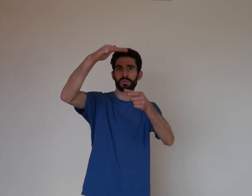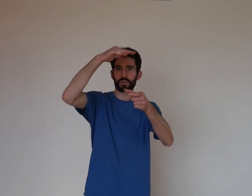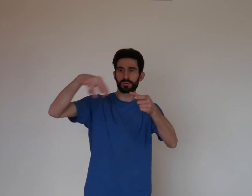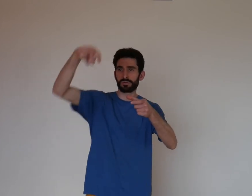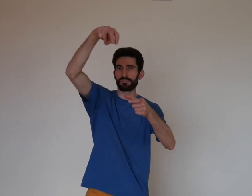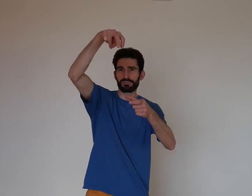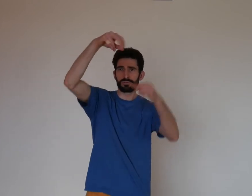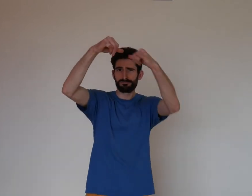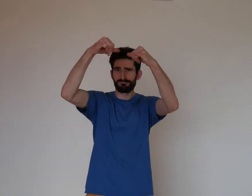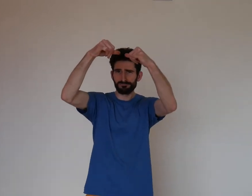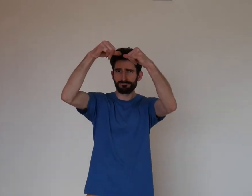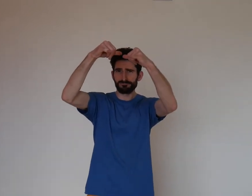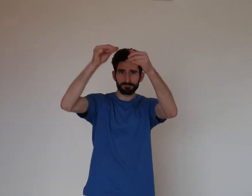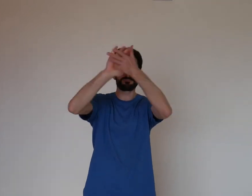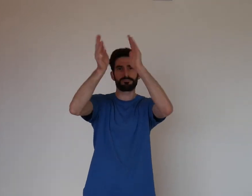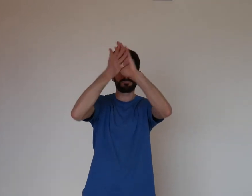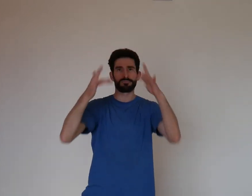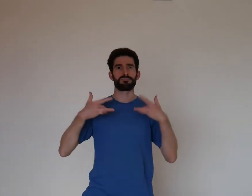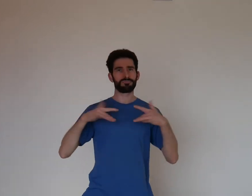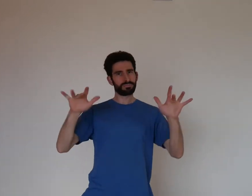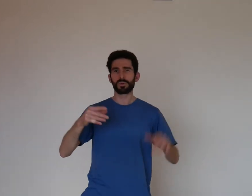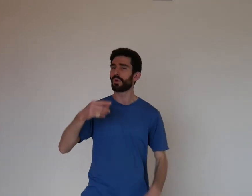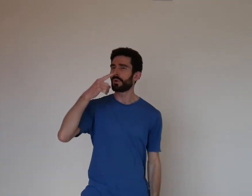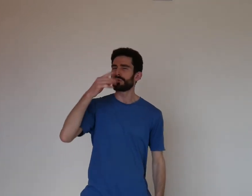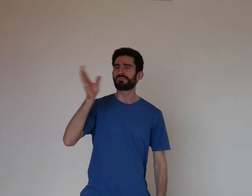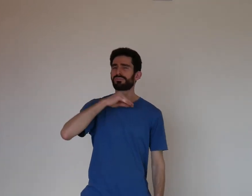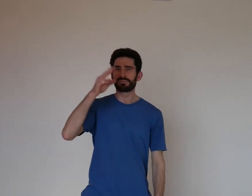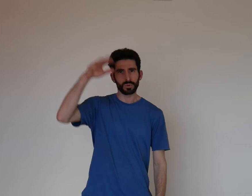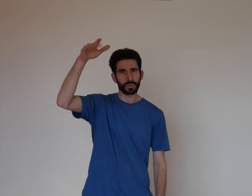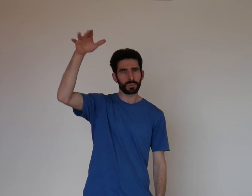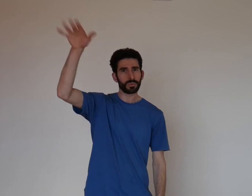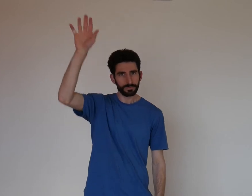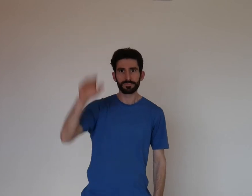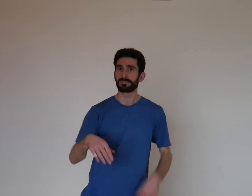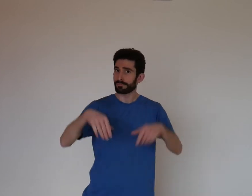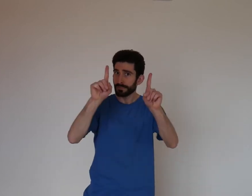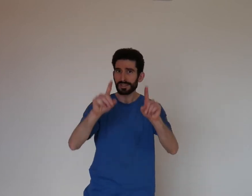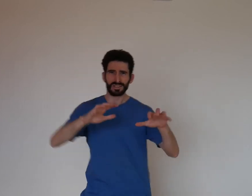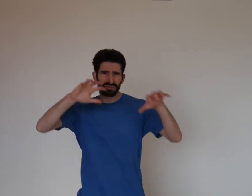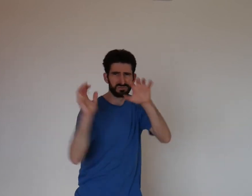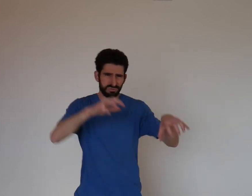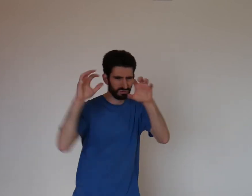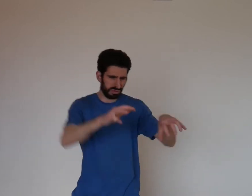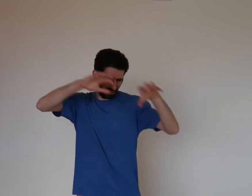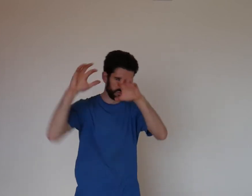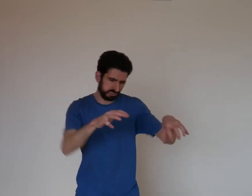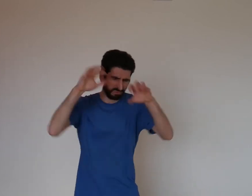sur les toits des immeubles. Comme ça, les odeurs étaient évacuées par le haut. Mais en cas de forte pluie,